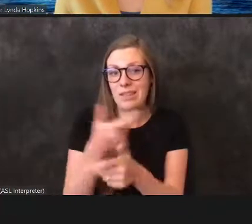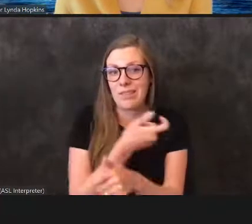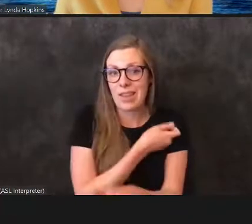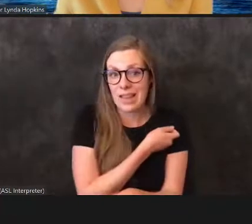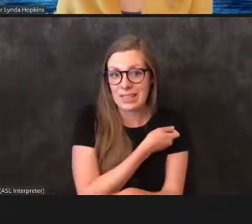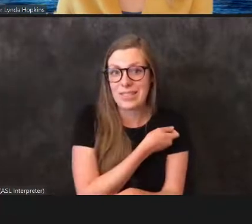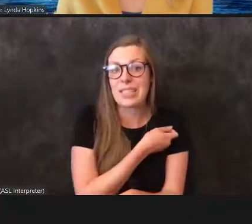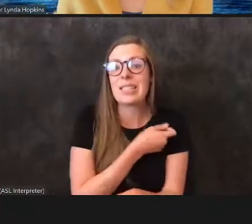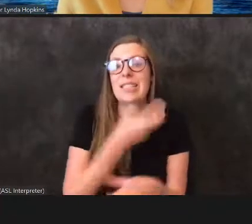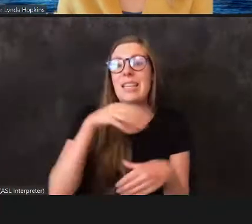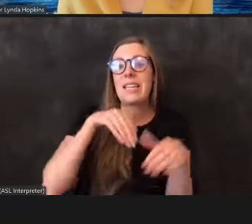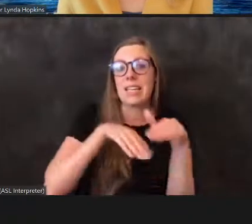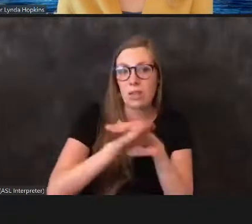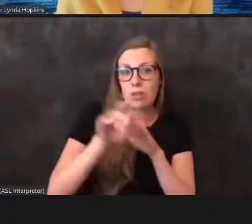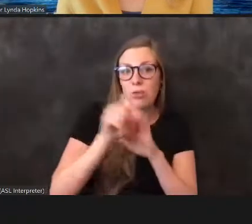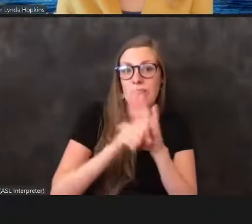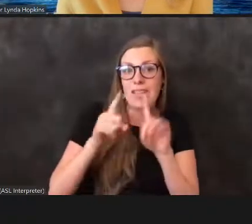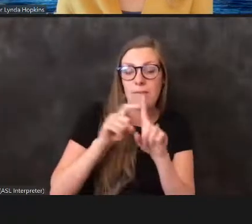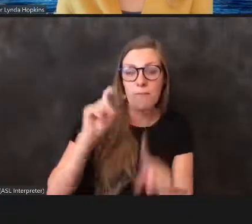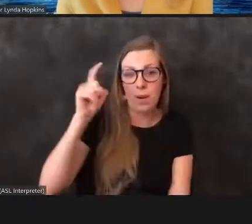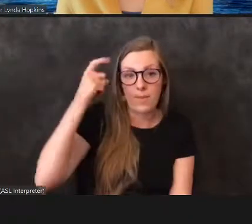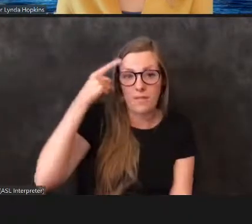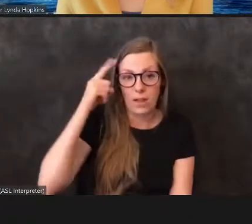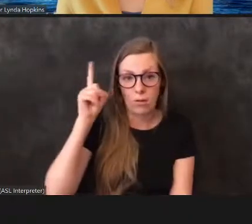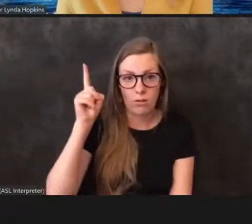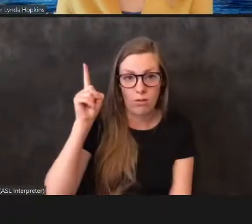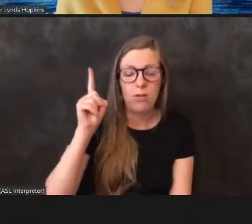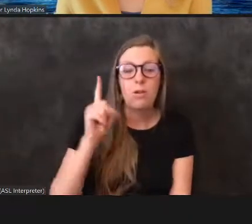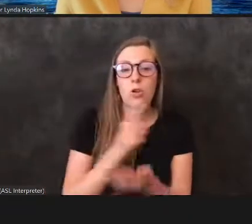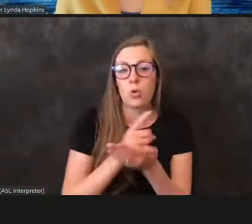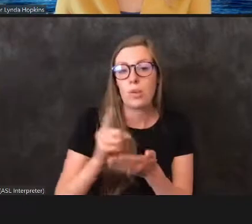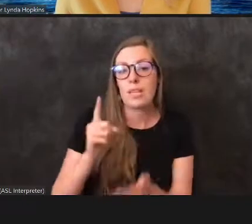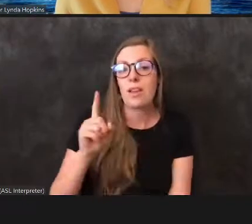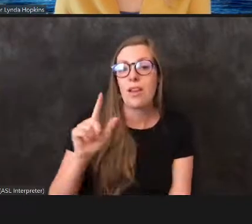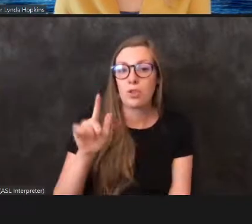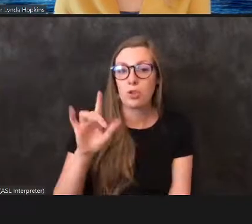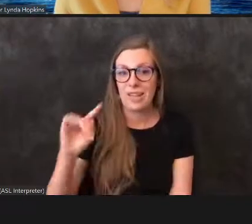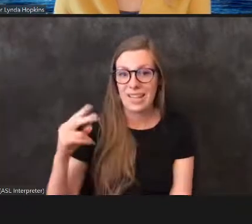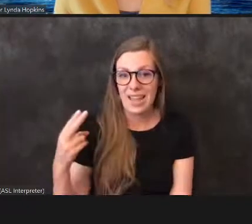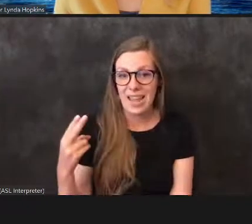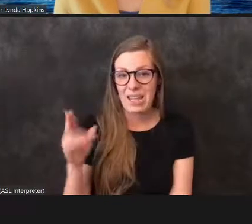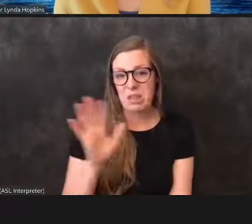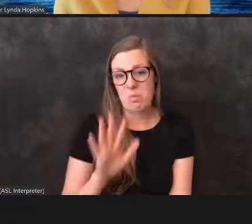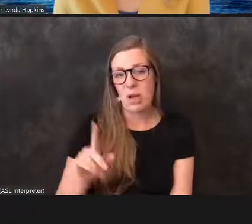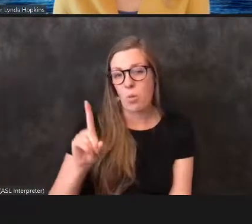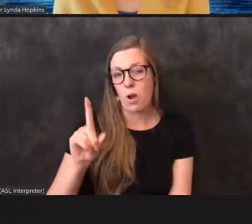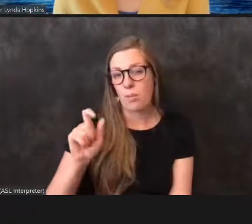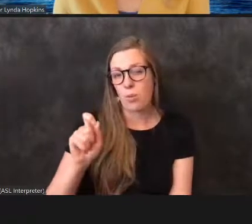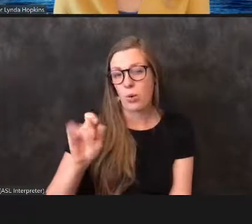violes de rejones al estado del gobierno federal. La semana de marzo 28 anticipamos 1.8